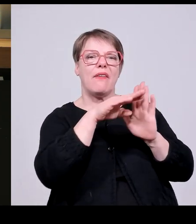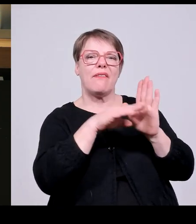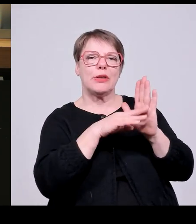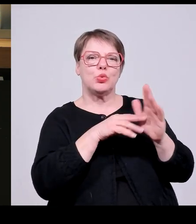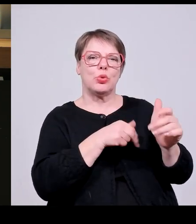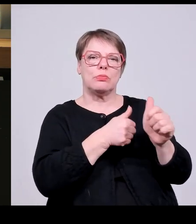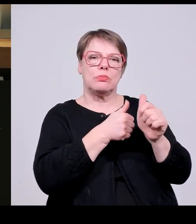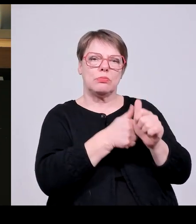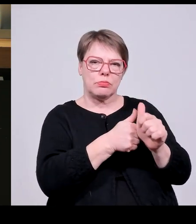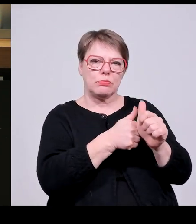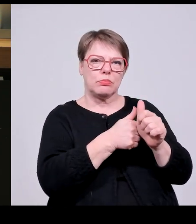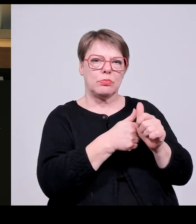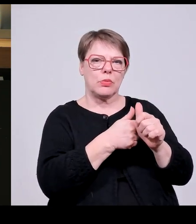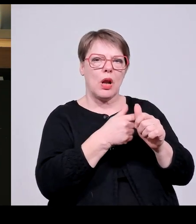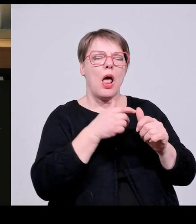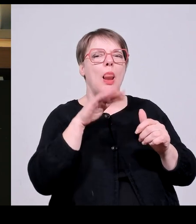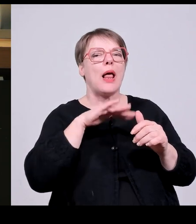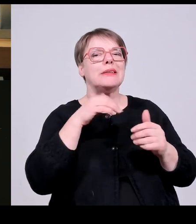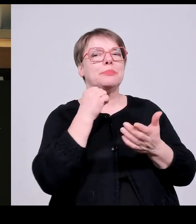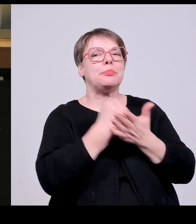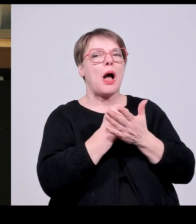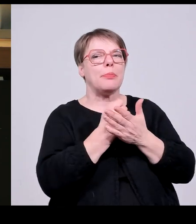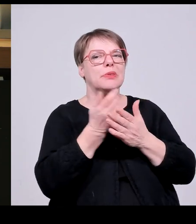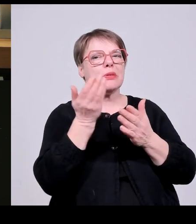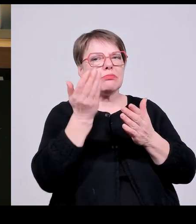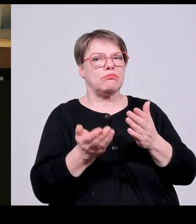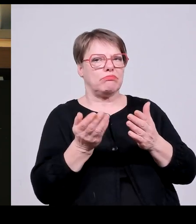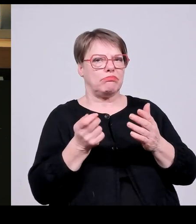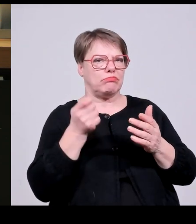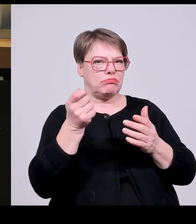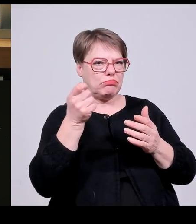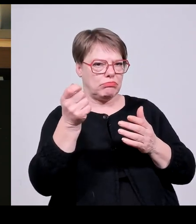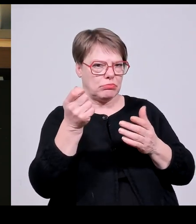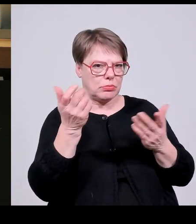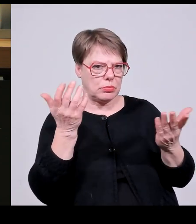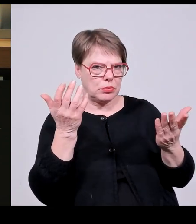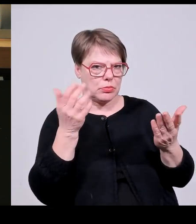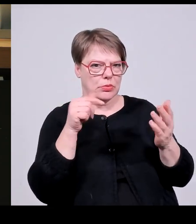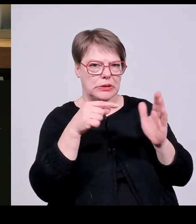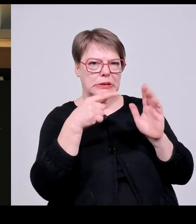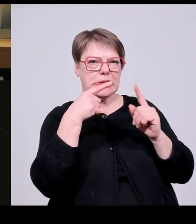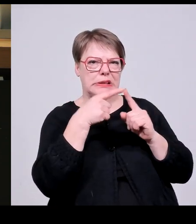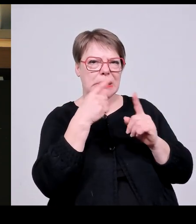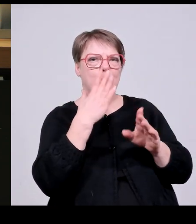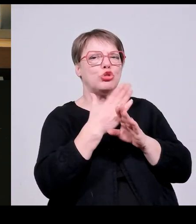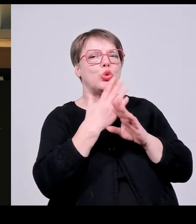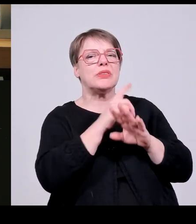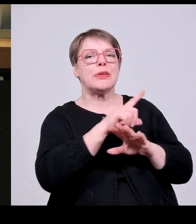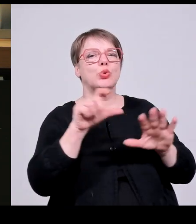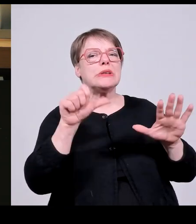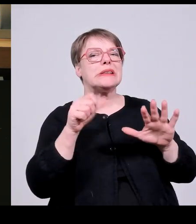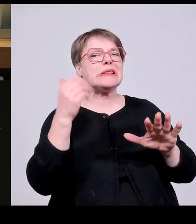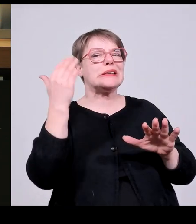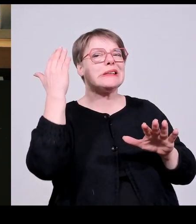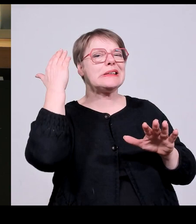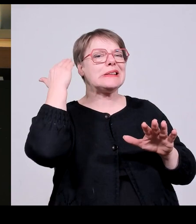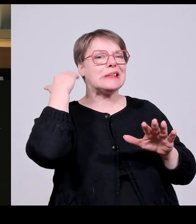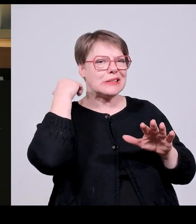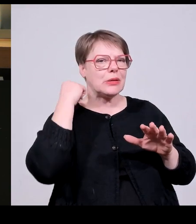Tarifabschlüsse den Beamten Bereich jedes Jahr mehr als 1 % draufgeschlagen und den Termin der Umsetzung Schritt für Schritt bis in den Januar vorgezogen,